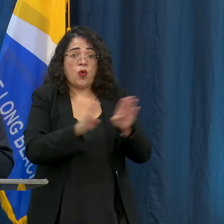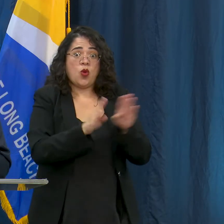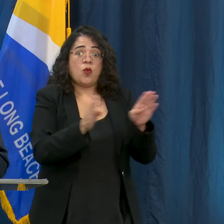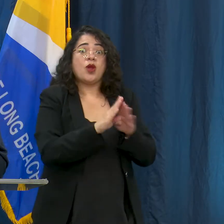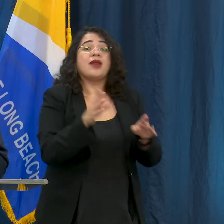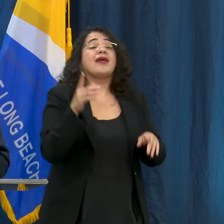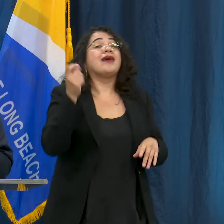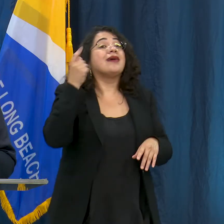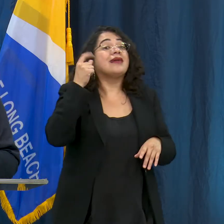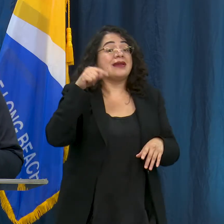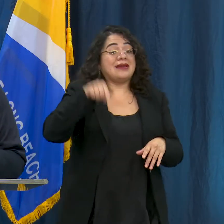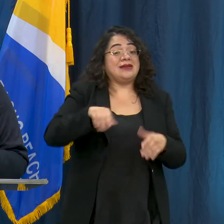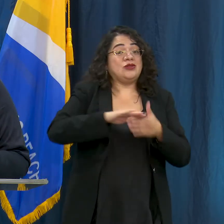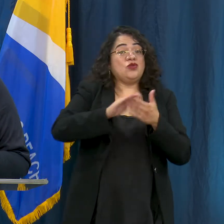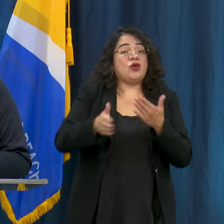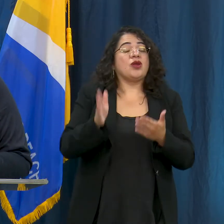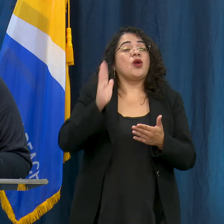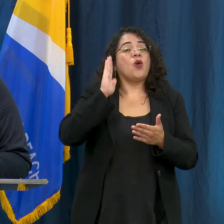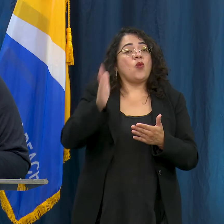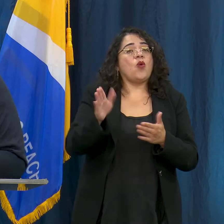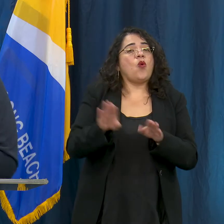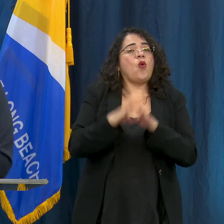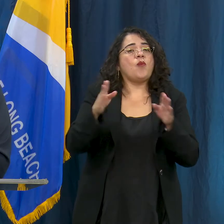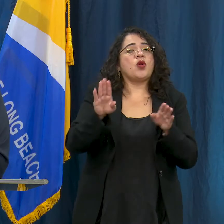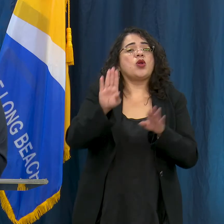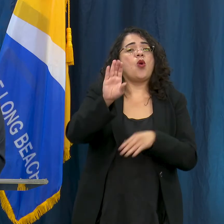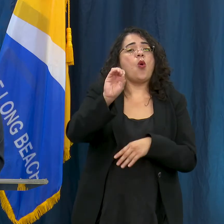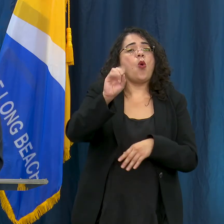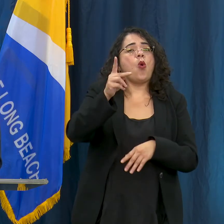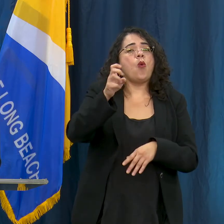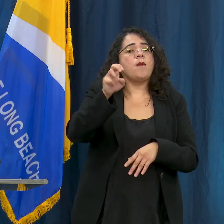o como second dose an English open streets esta iniciativa de open streets